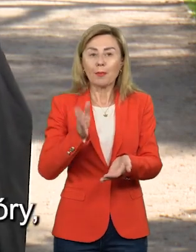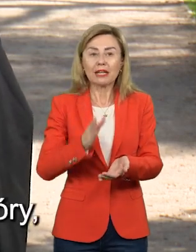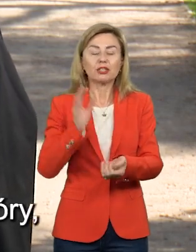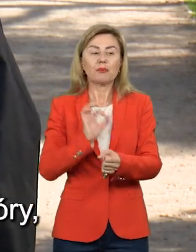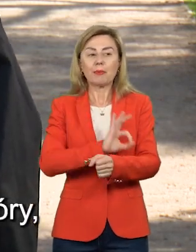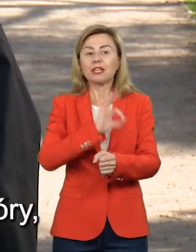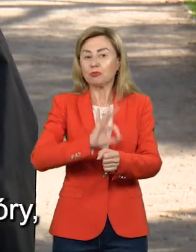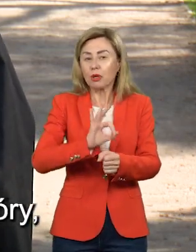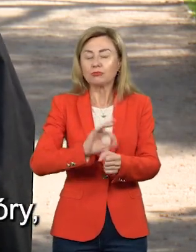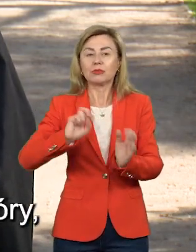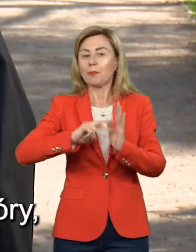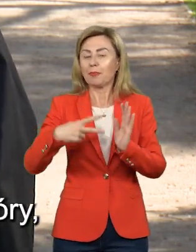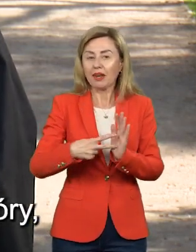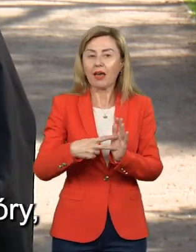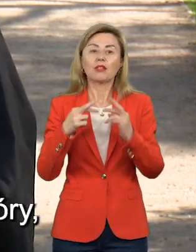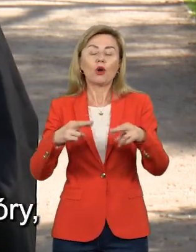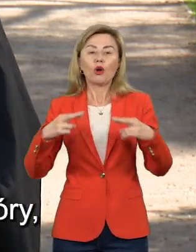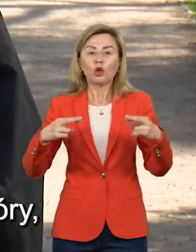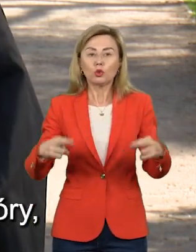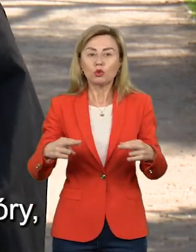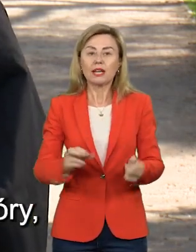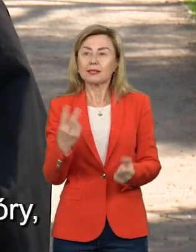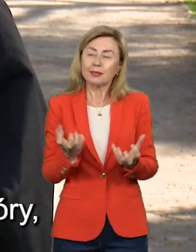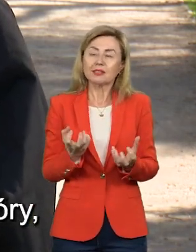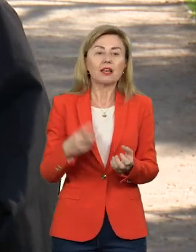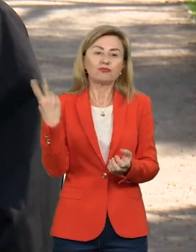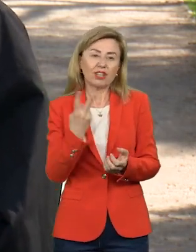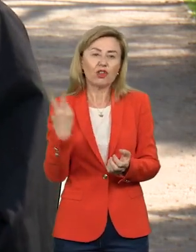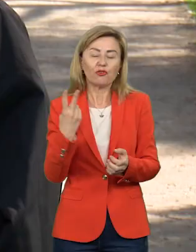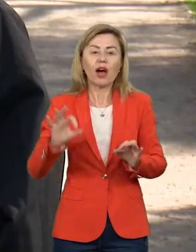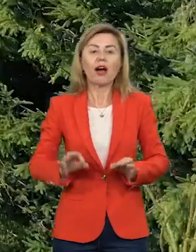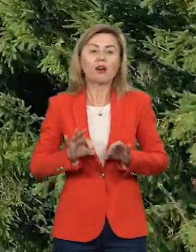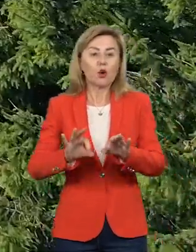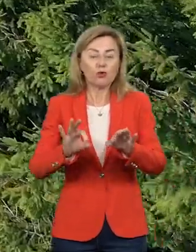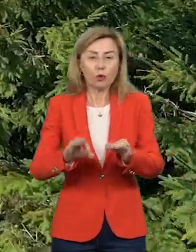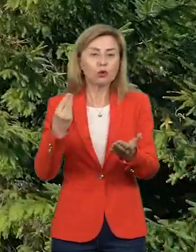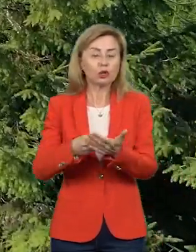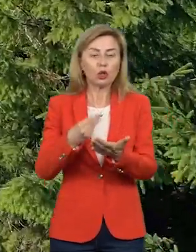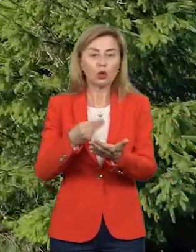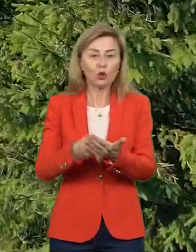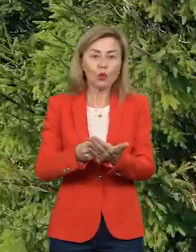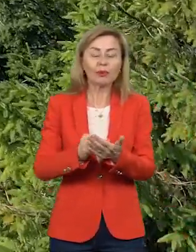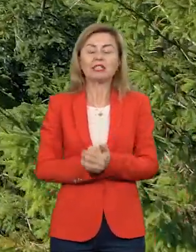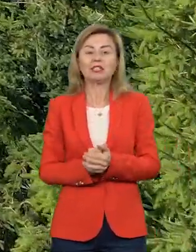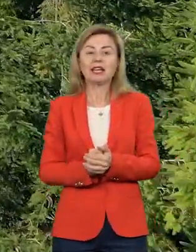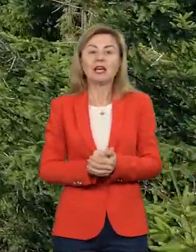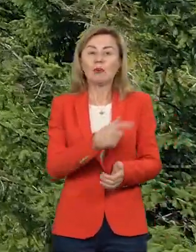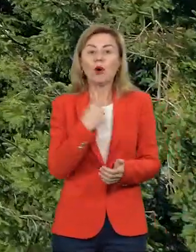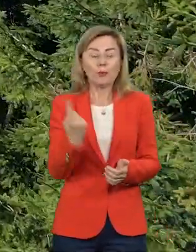Mam nadzieję, że uda się kupić co najmniej dwa wózki w góry, bo od tego byśmy chcieli zacząć, bo my jesteśmy chodzący po górach.